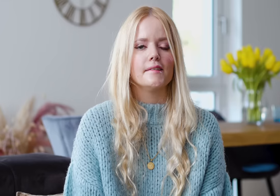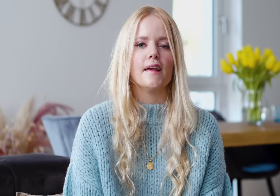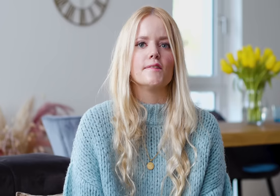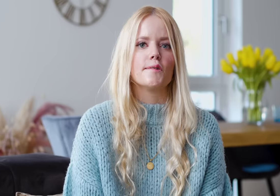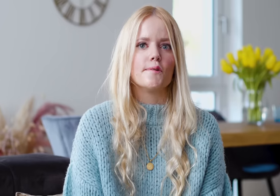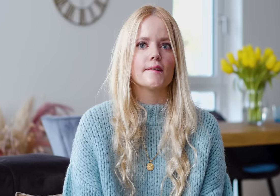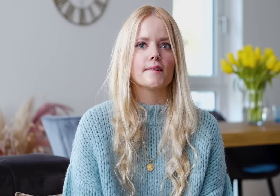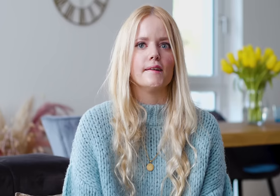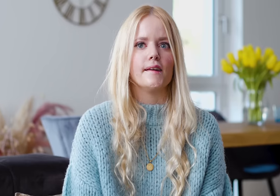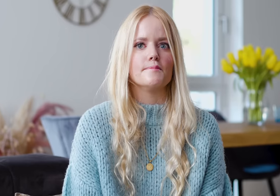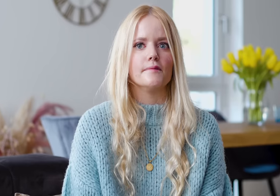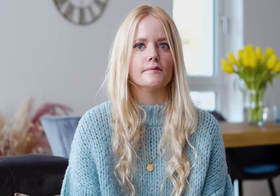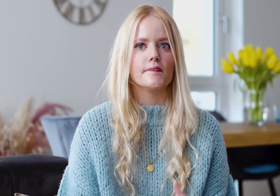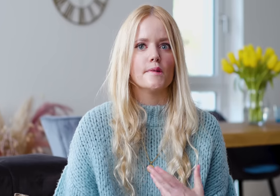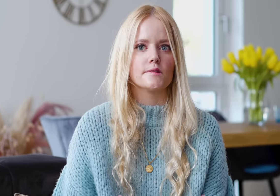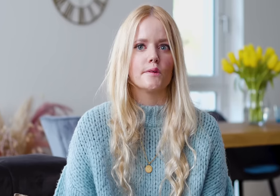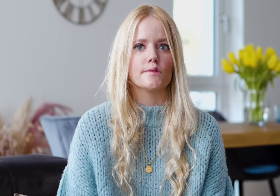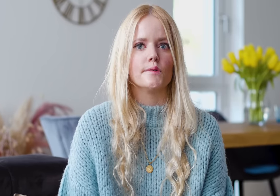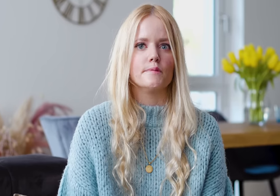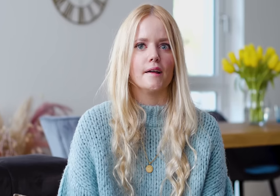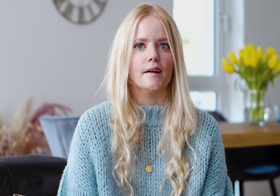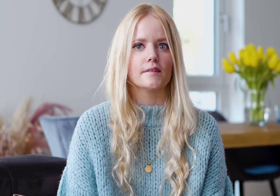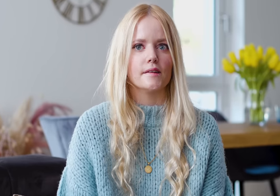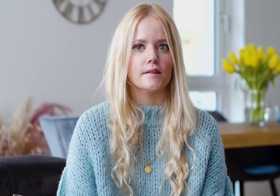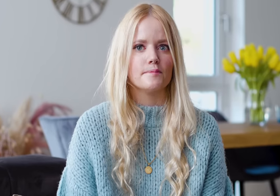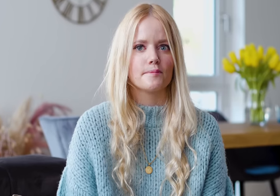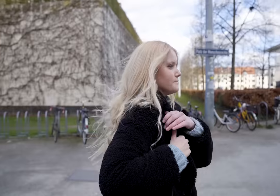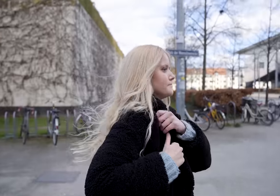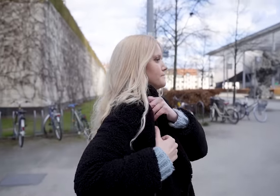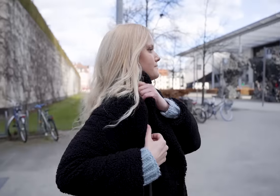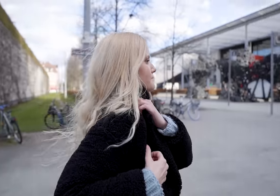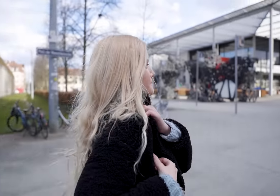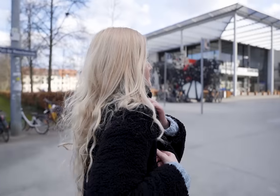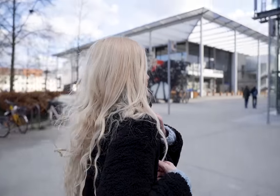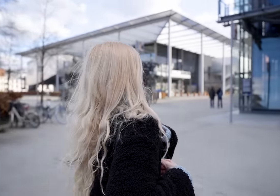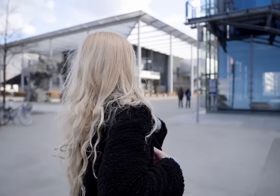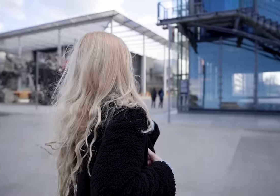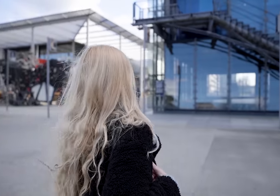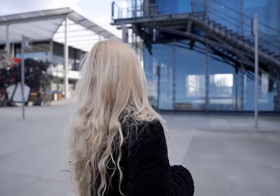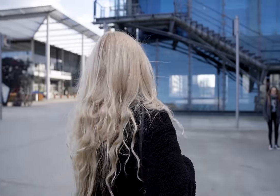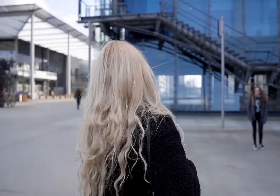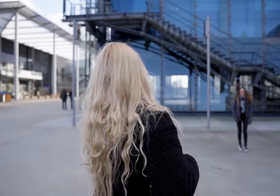sehr, sehr gut in dem, wie sie mit der Situation umgegangen sind. Ich hab auch eine Freundin, die ...